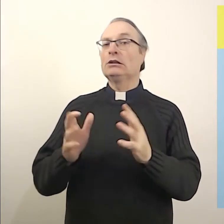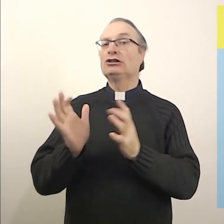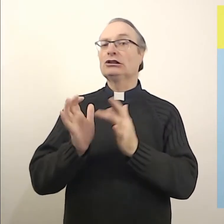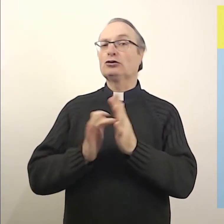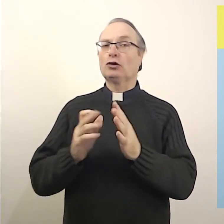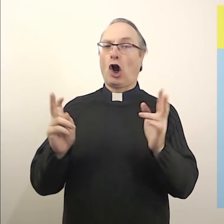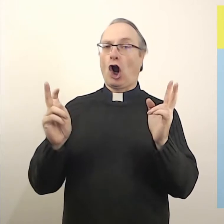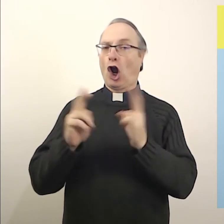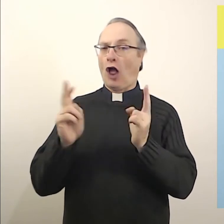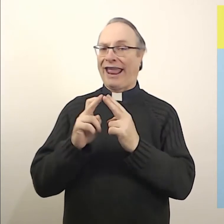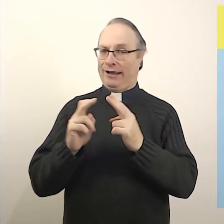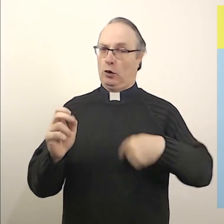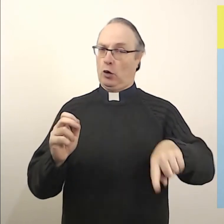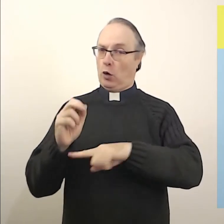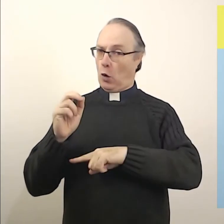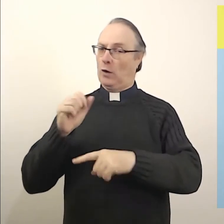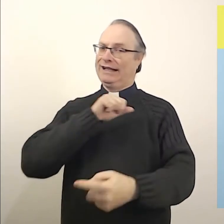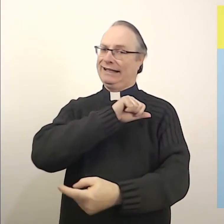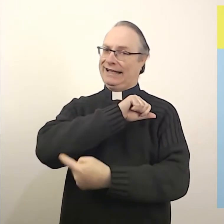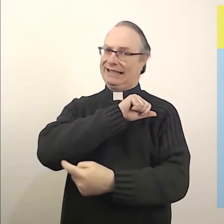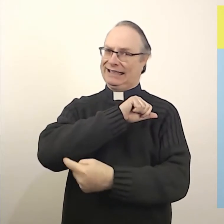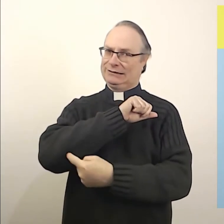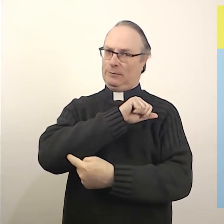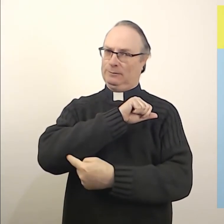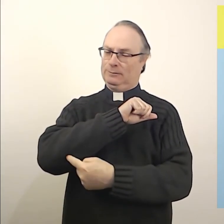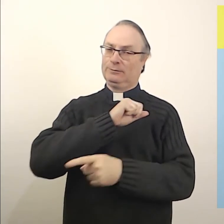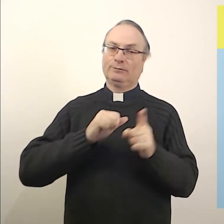Jésus connaît nos tentations.